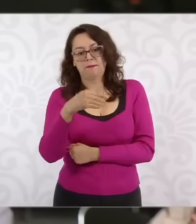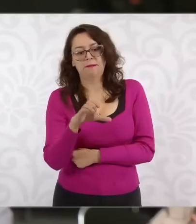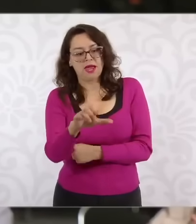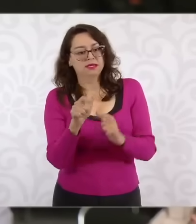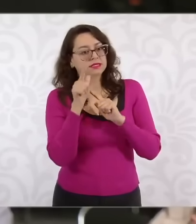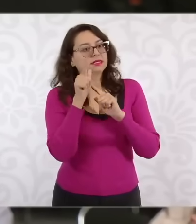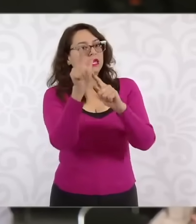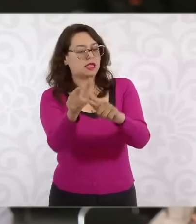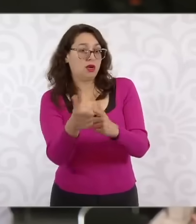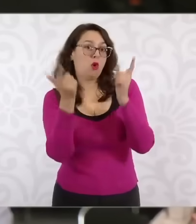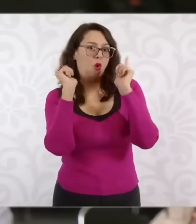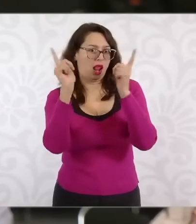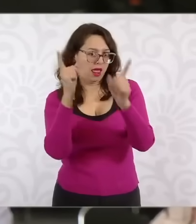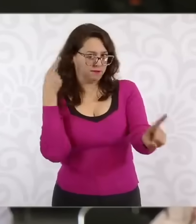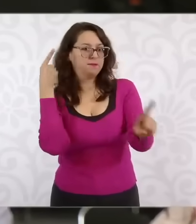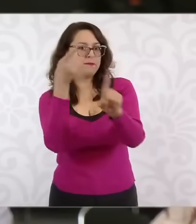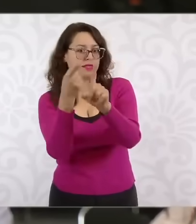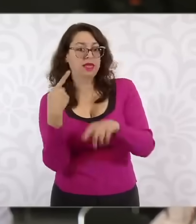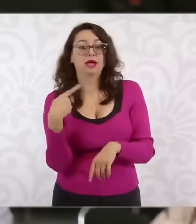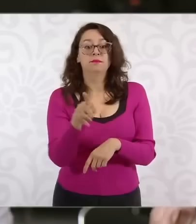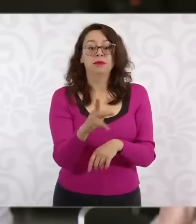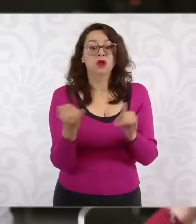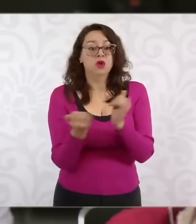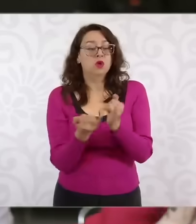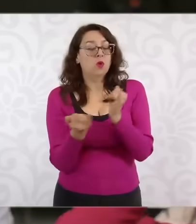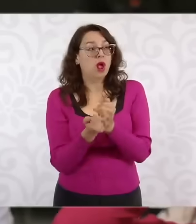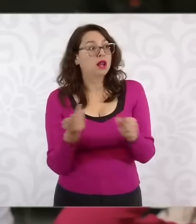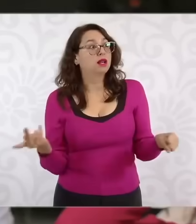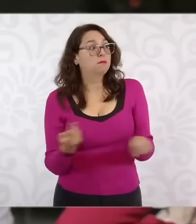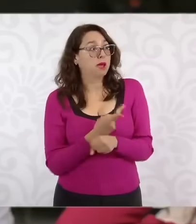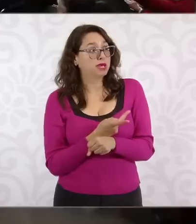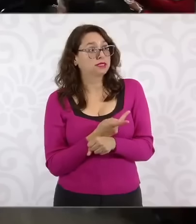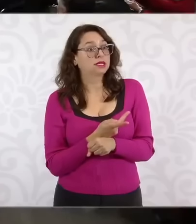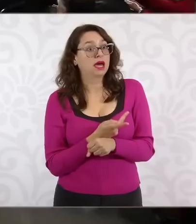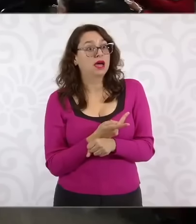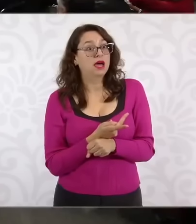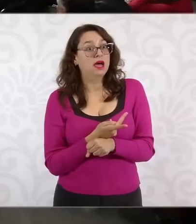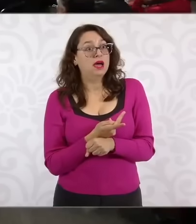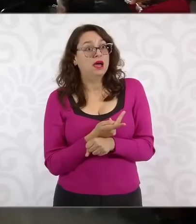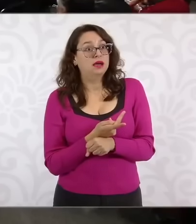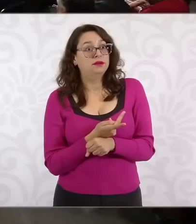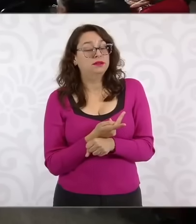Sin embargo, eh también hay hubo un llamado ahí para que eh pues no solamente se vea hacia la